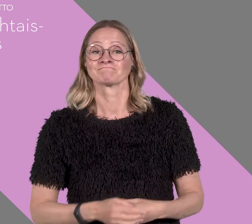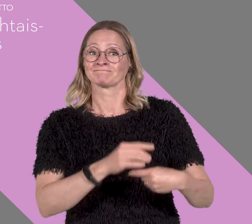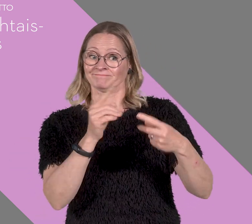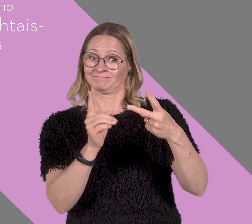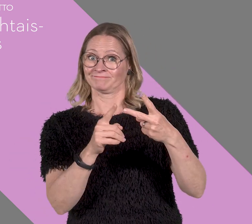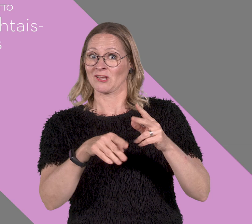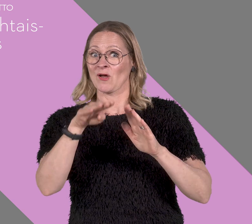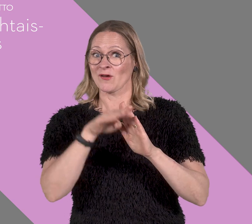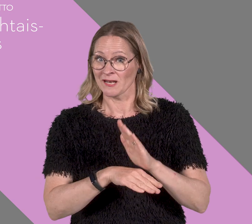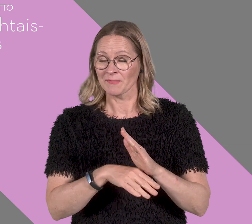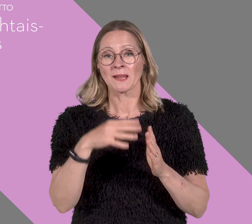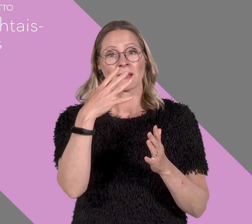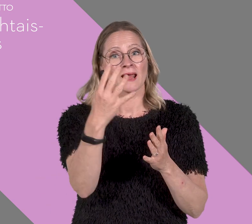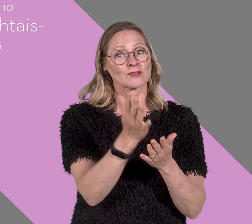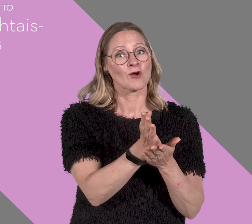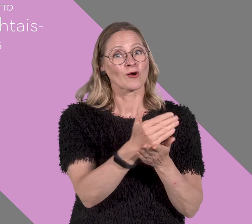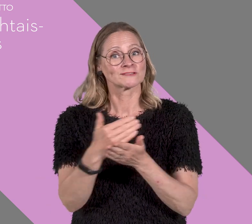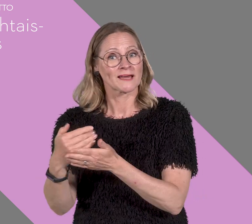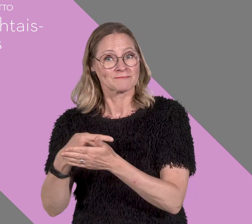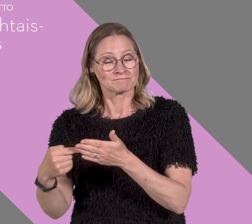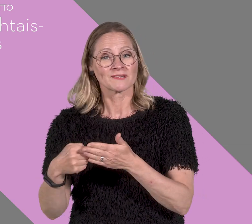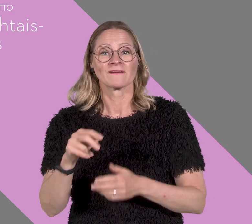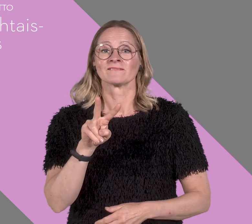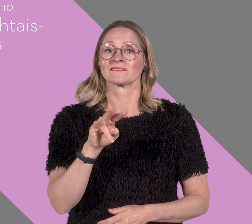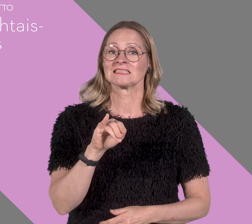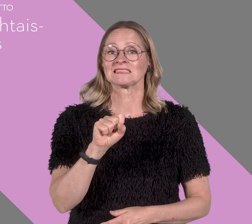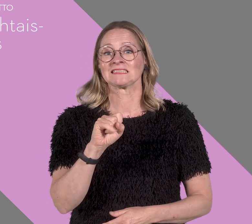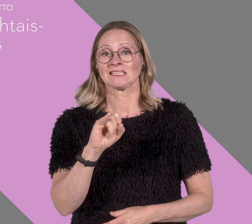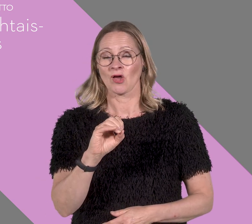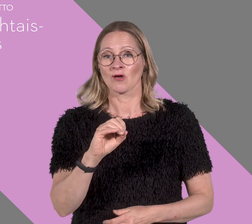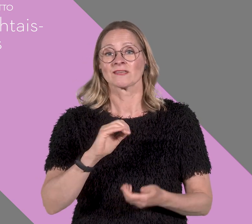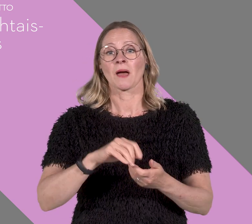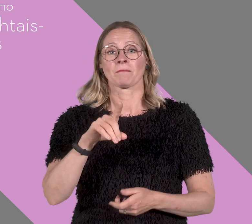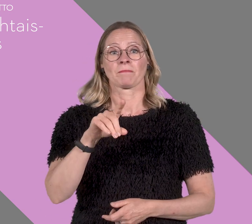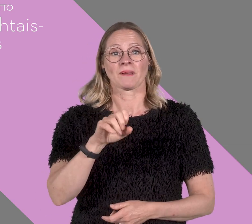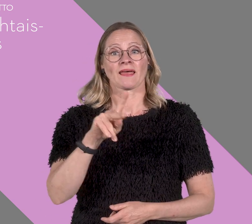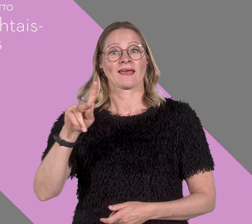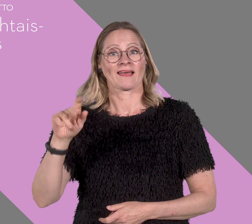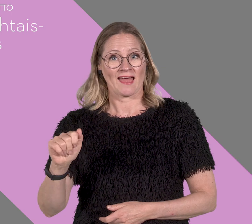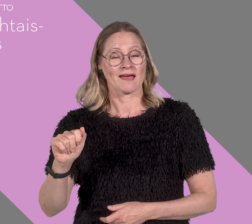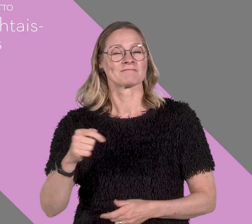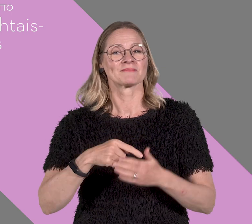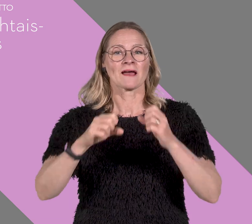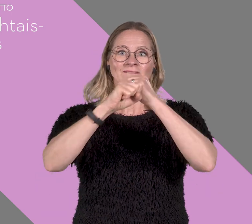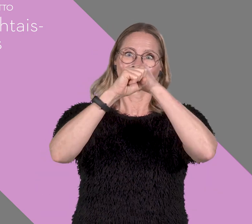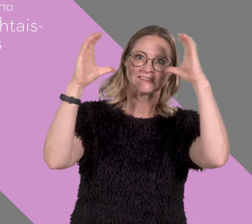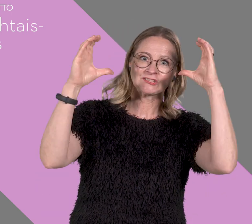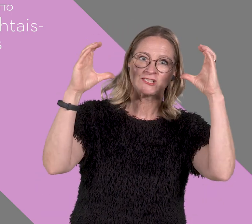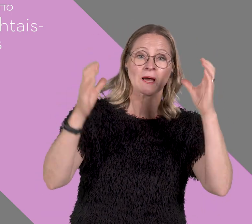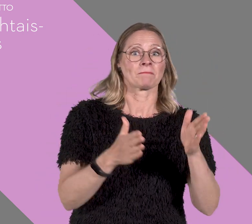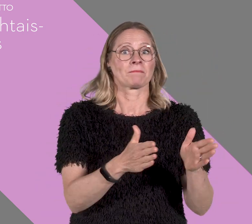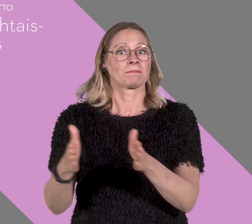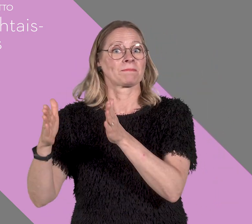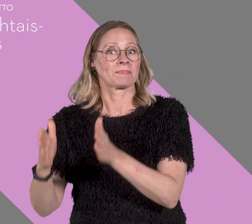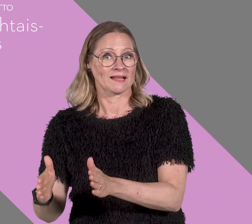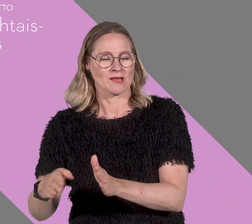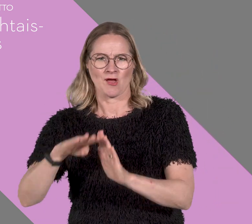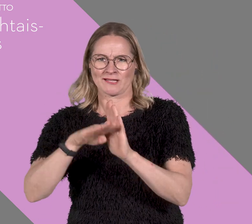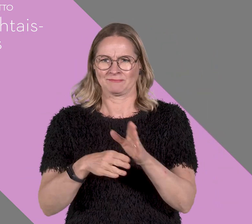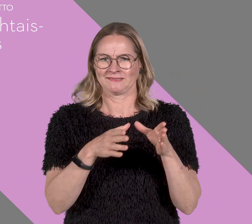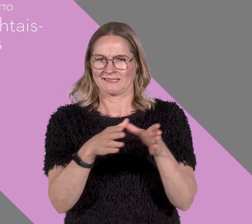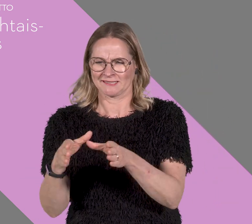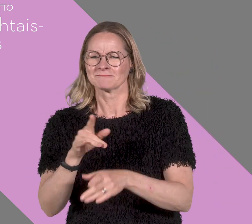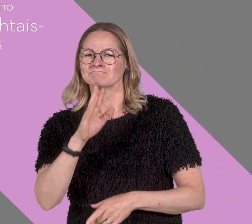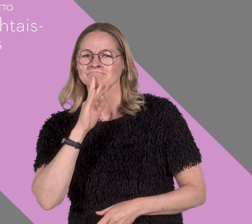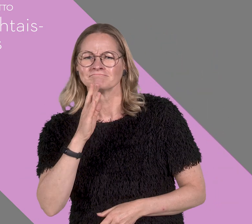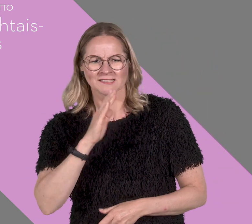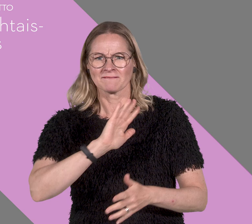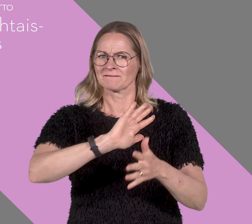Neliosaisessa ”Visio ja Pekka” -ohjelmasarjassa kerrotaan faktoja -